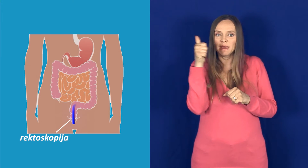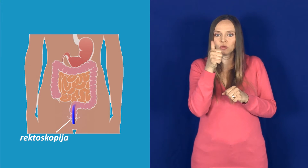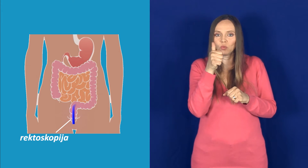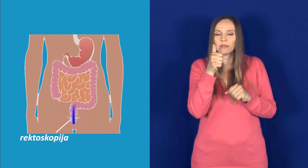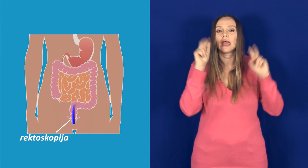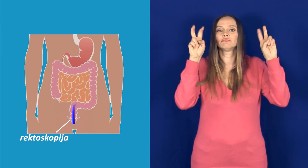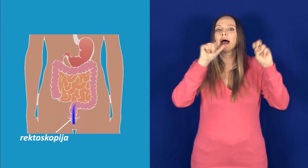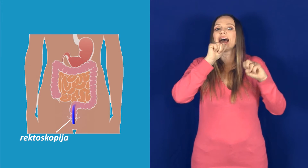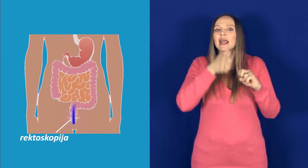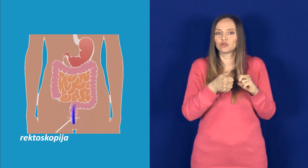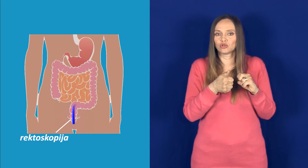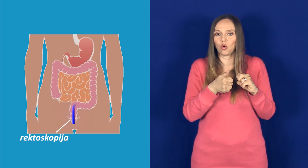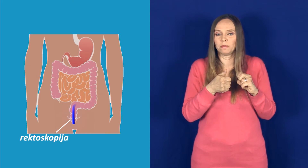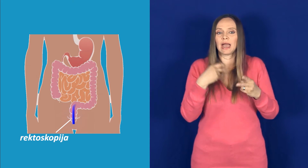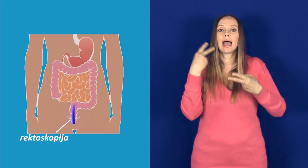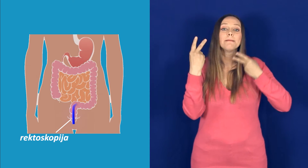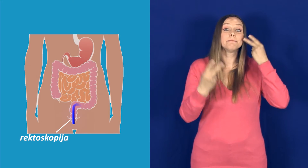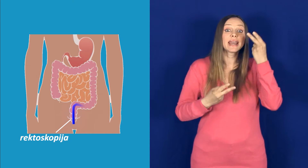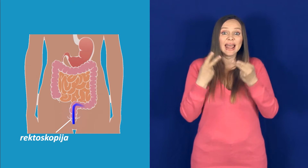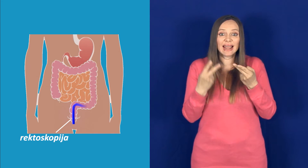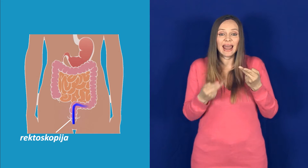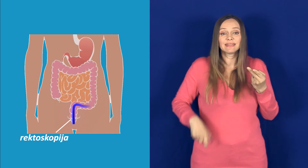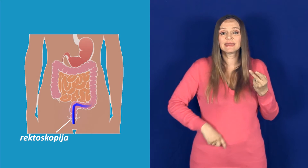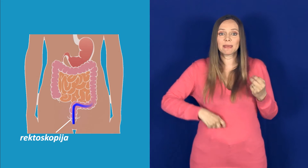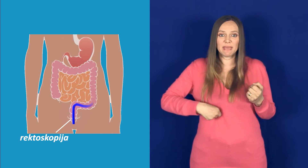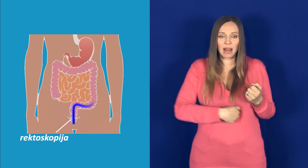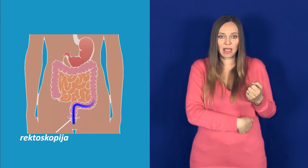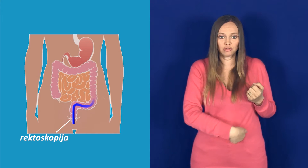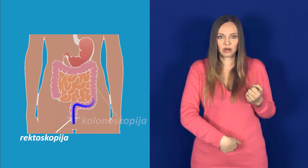Pregled debelega črevesa se imenuje kolonoskopija.